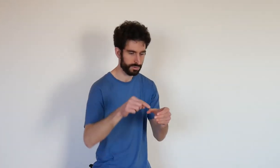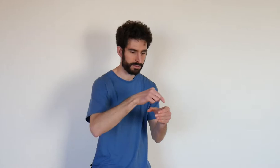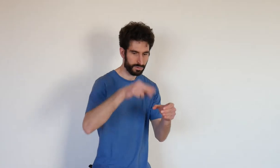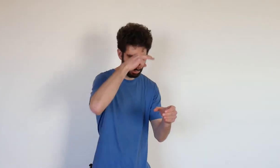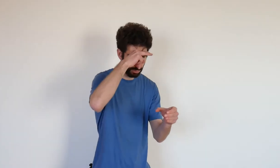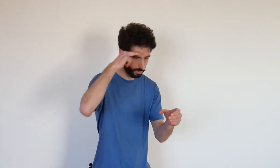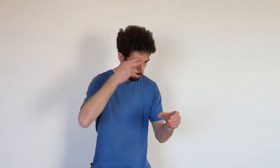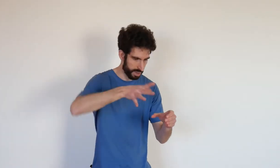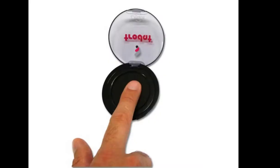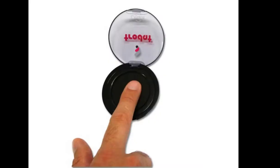A l'aide d'un tampon noir,